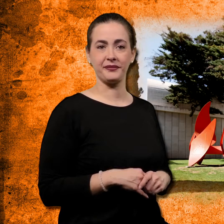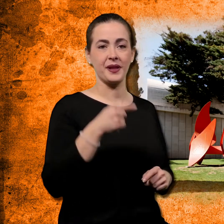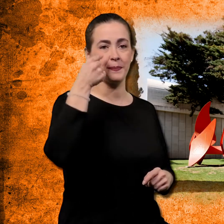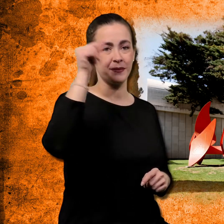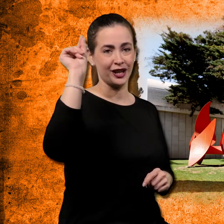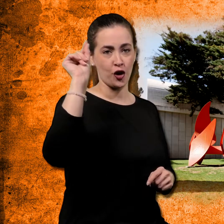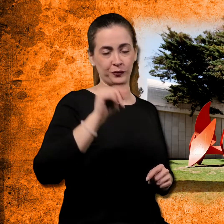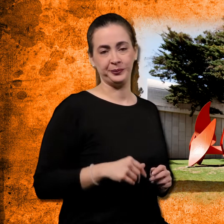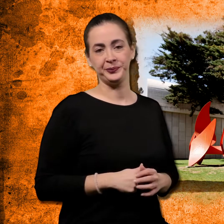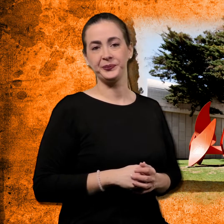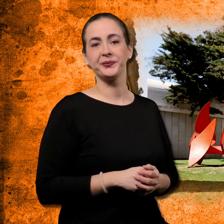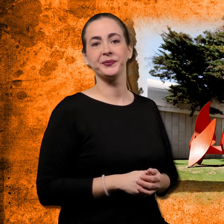Fundació Joan Miró